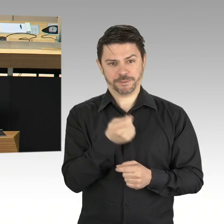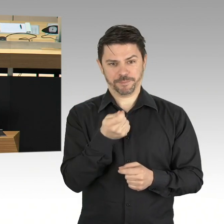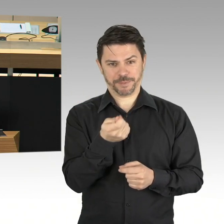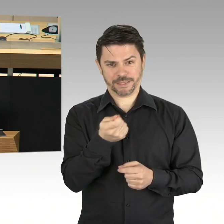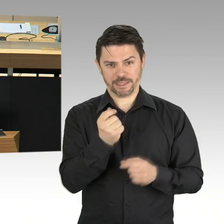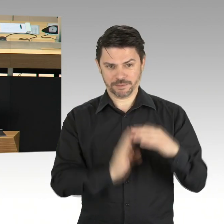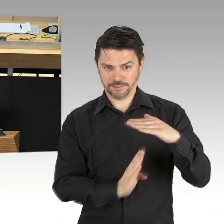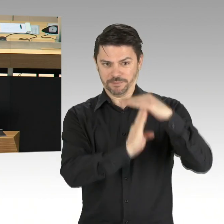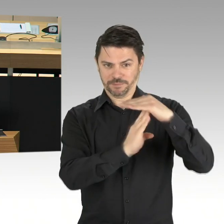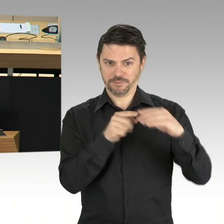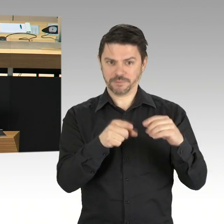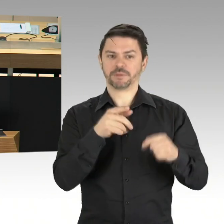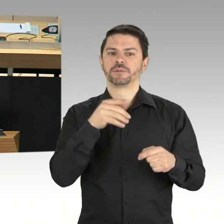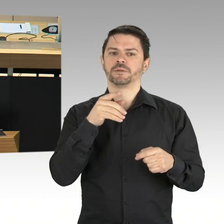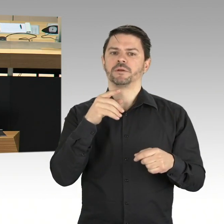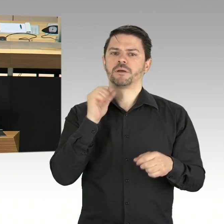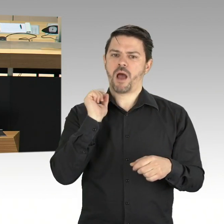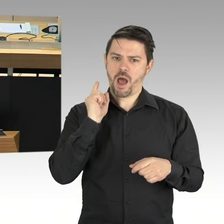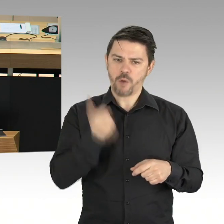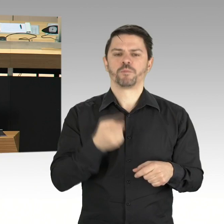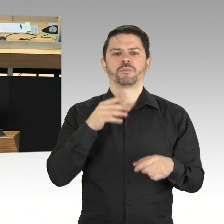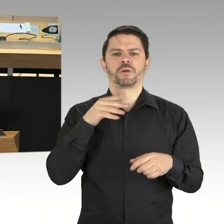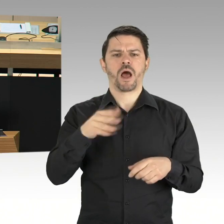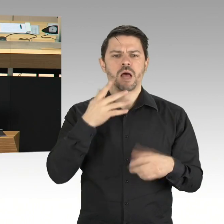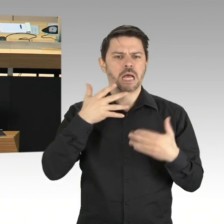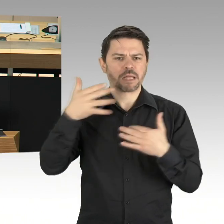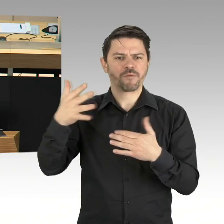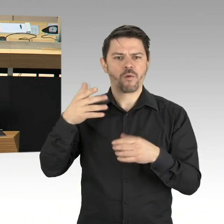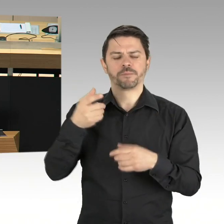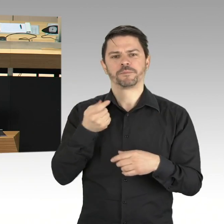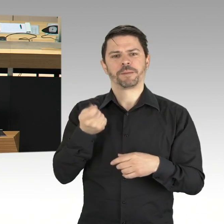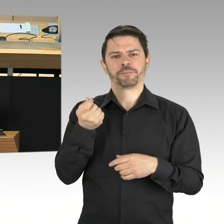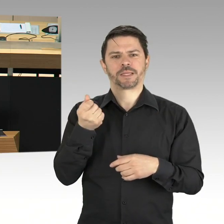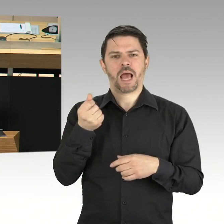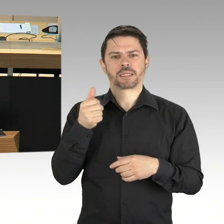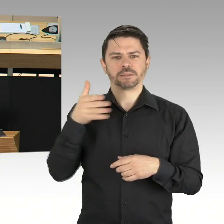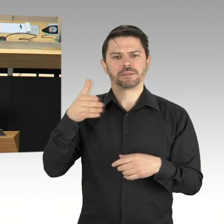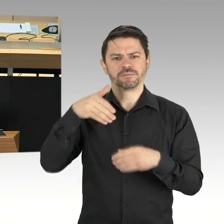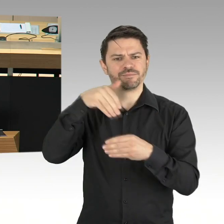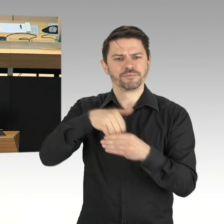oder im Speckgürtel in Brandenburg. Das ist die Allokationsfunktion,